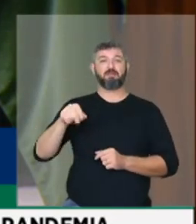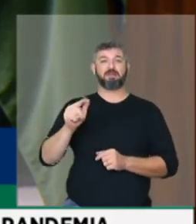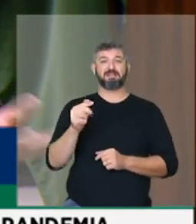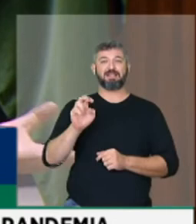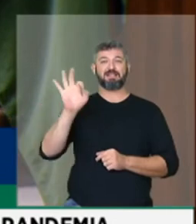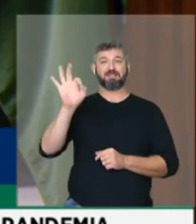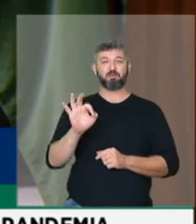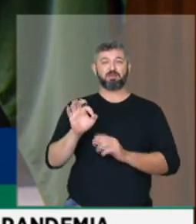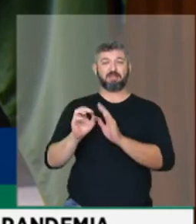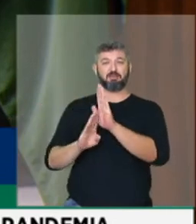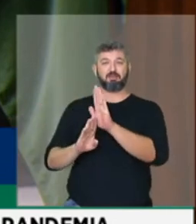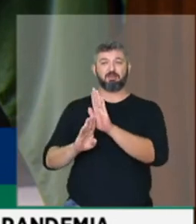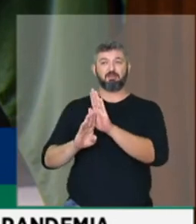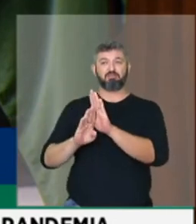JÁ SUBIU 0.75 NA TAXA DE JUROS COMO SE A NOSSA